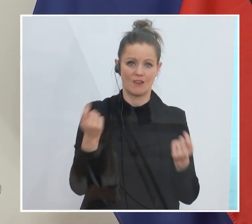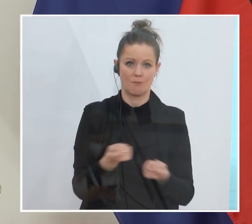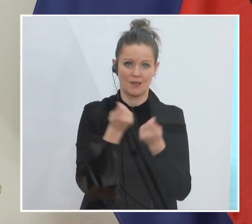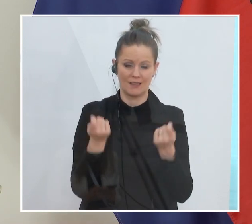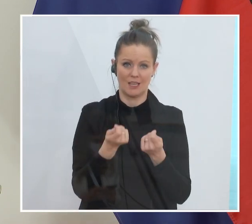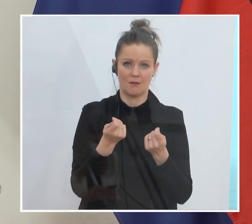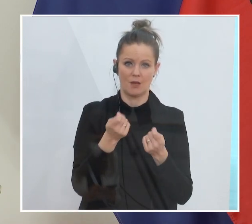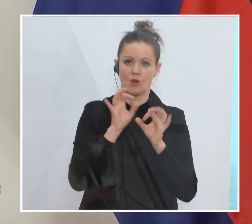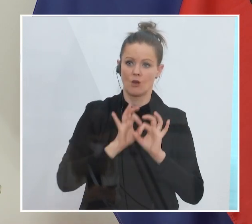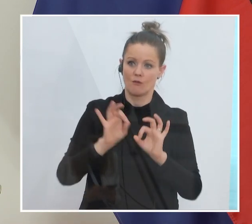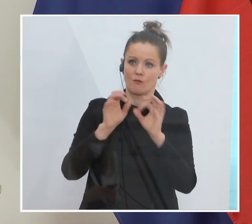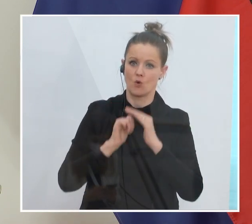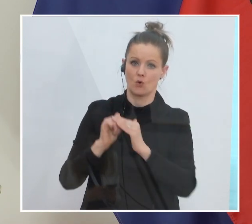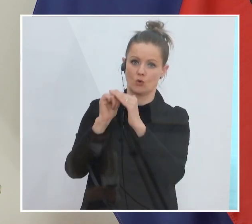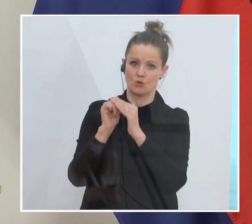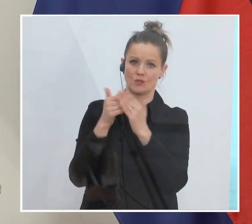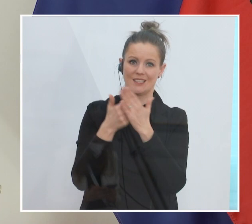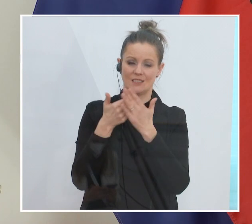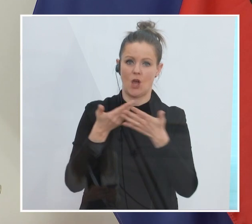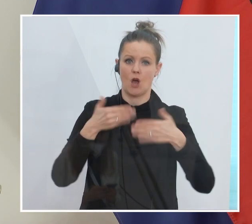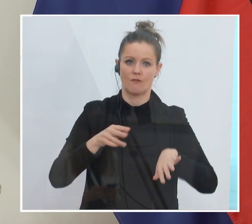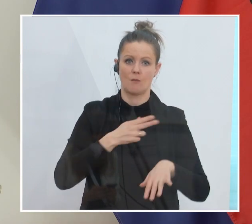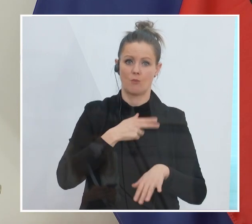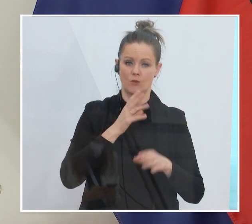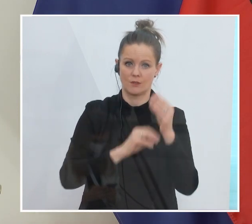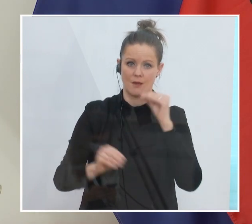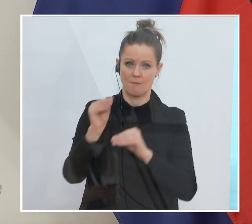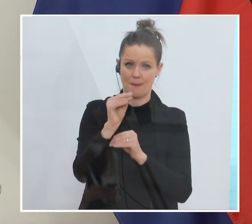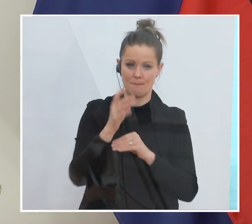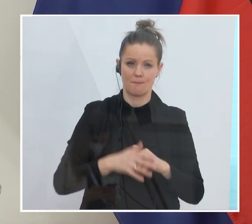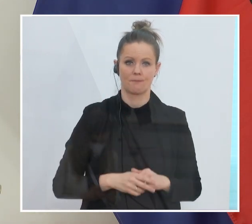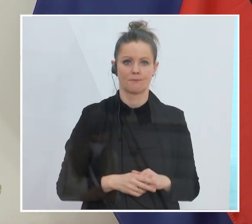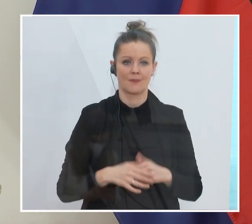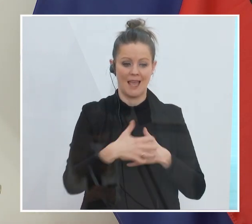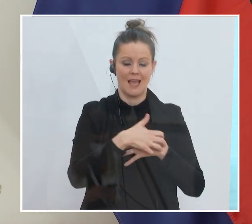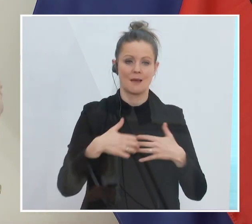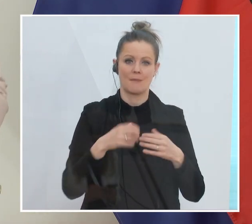dieser Branchen erhöhen wir den Ausfallsbonus. Mit diesem März-Bonus wird der Zuschuss eben